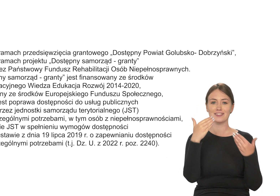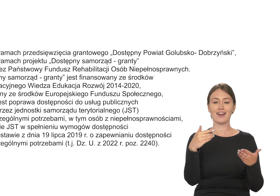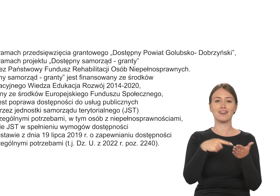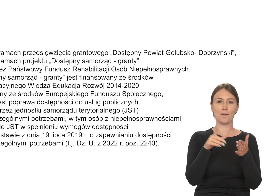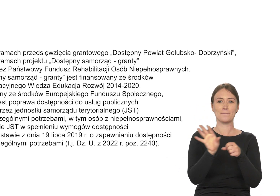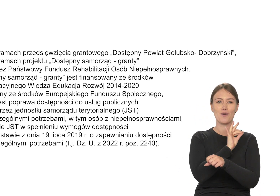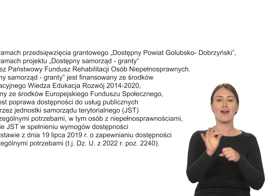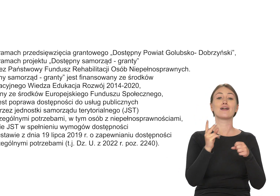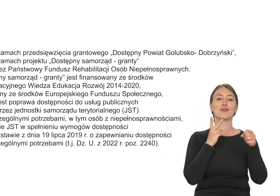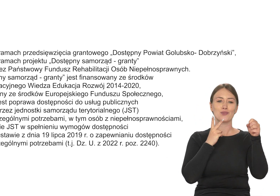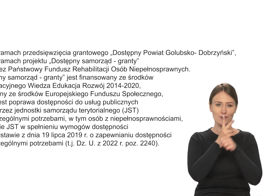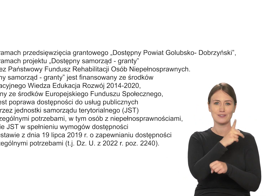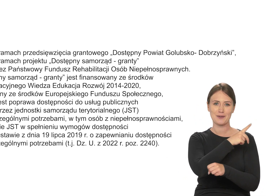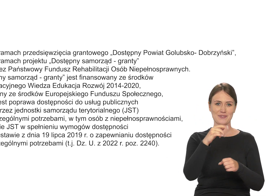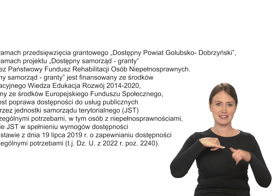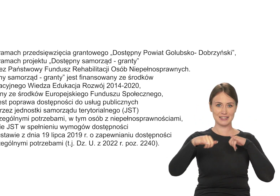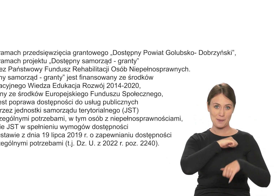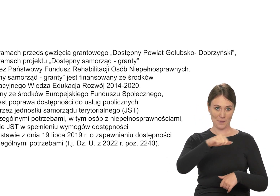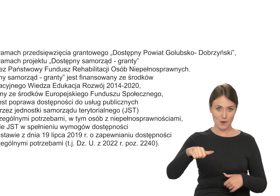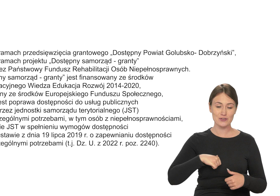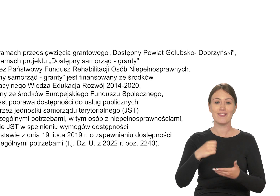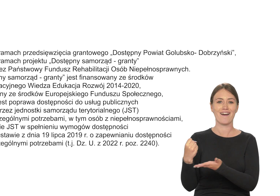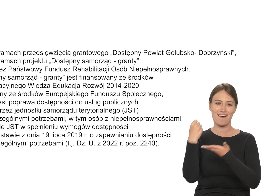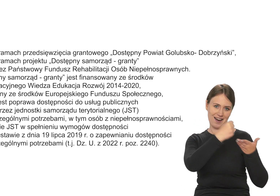finansowany w ramach projektu „Dostępny samorząd -granty”